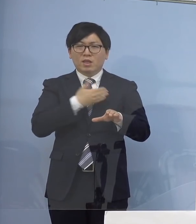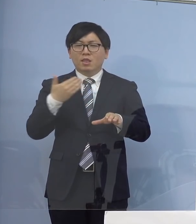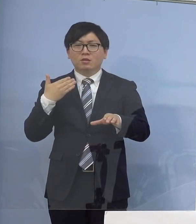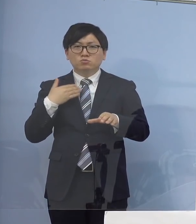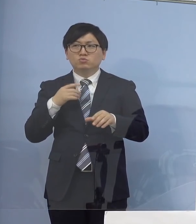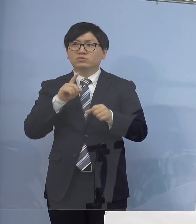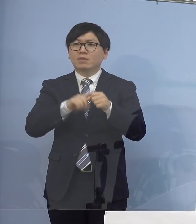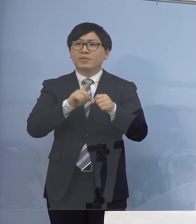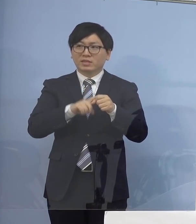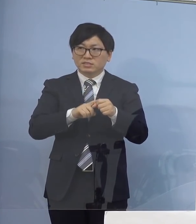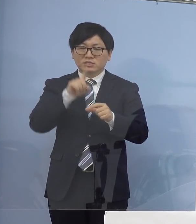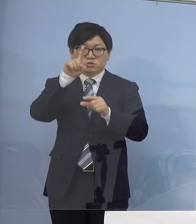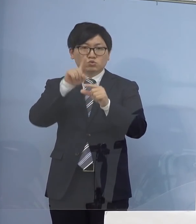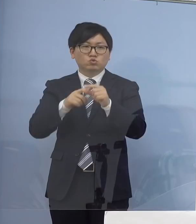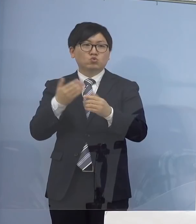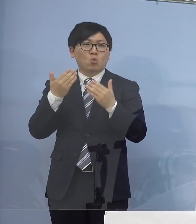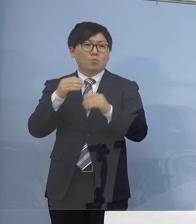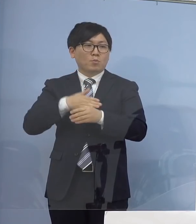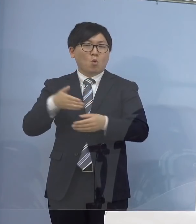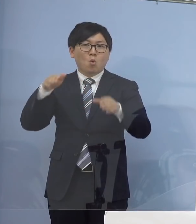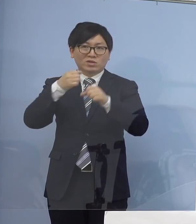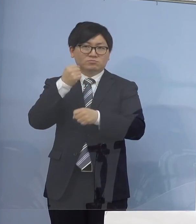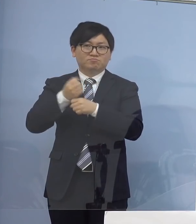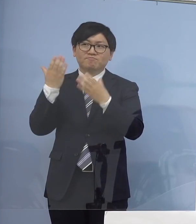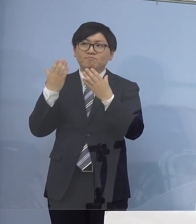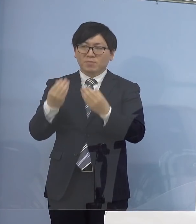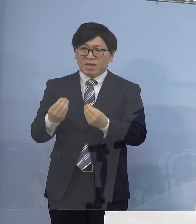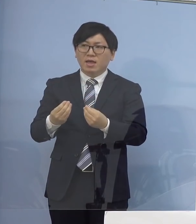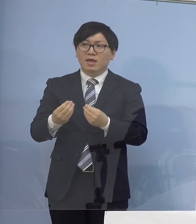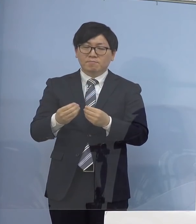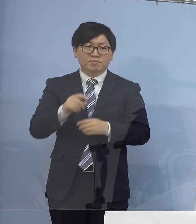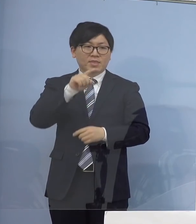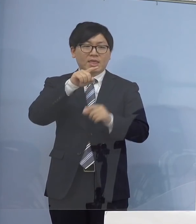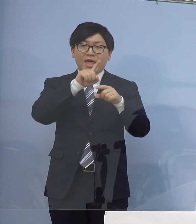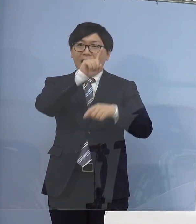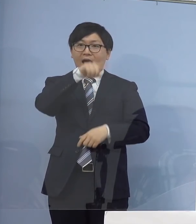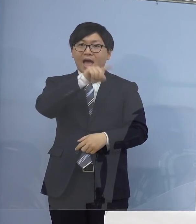そしてそうしたICUも そういったもの専用に変えていく